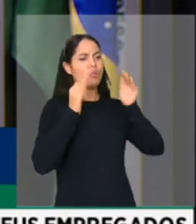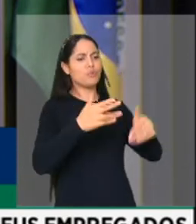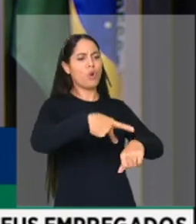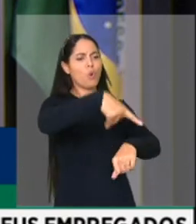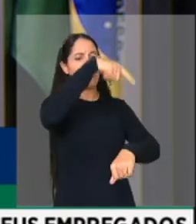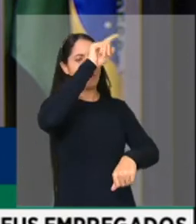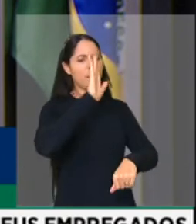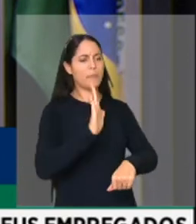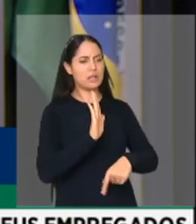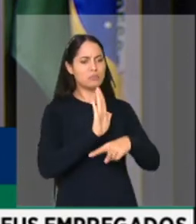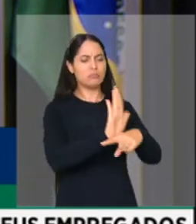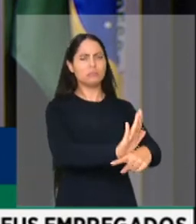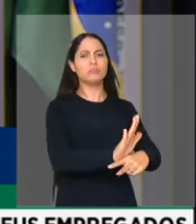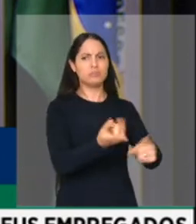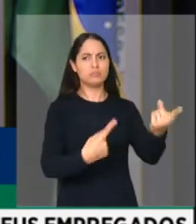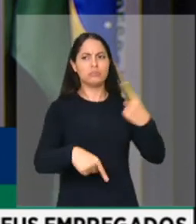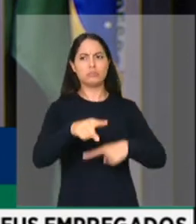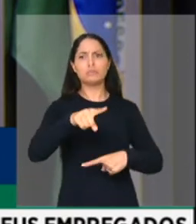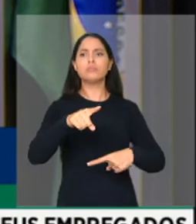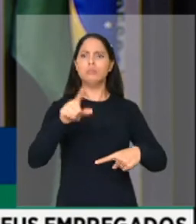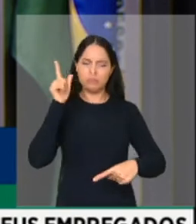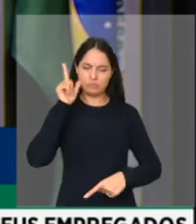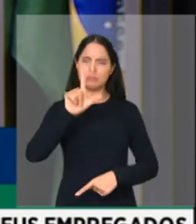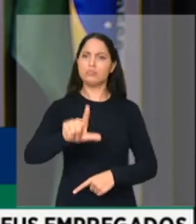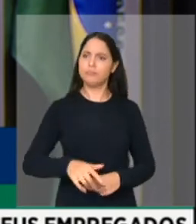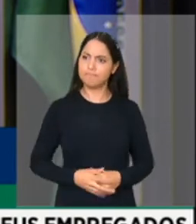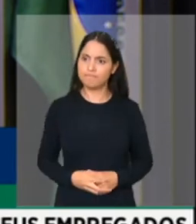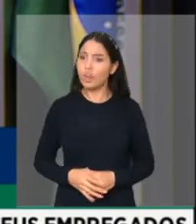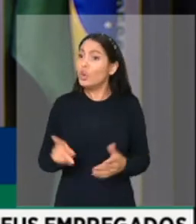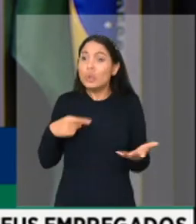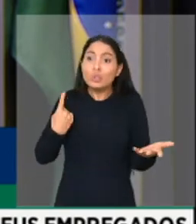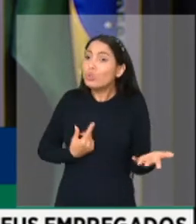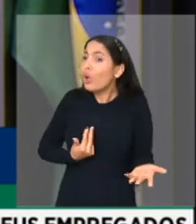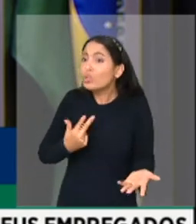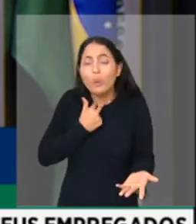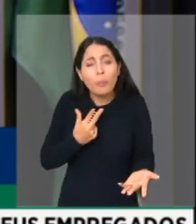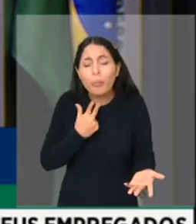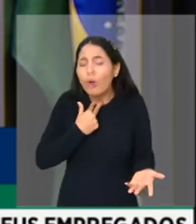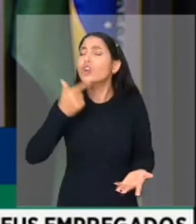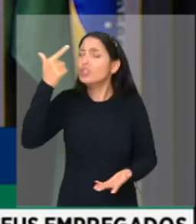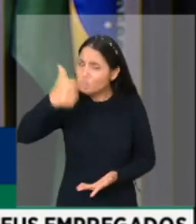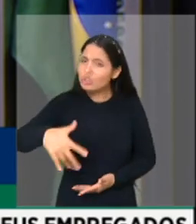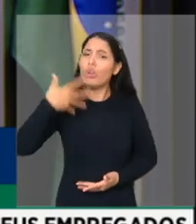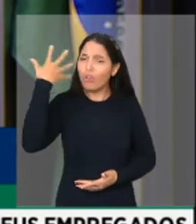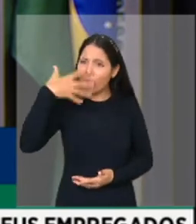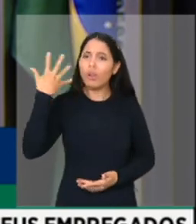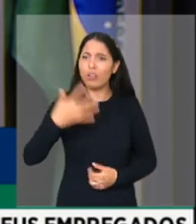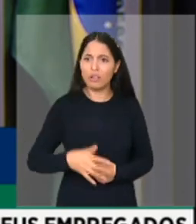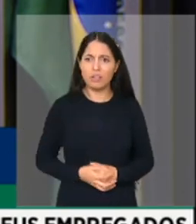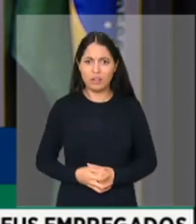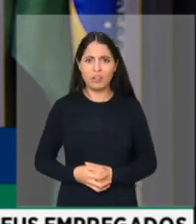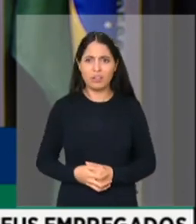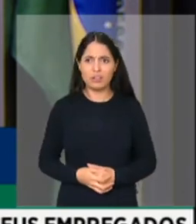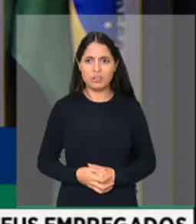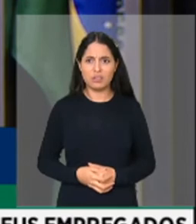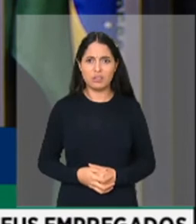PAÍS . DAQUELES QUE QUEREM A MUDANÇA. NÃO PODEMOS, E VOU REPETIR, ESPERAR QUE MOTONIVELADORAS EMPURREM